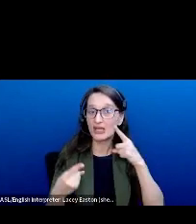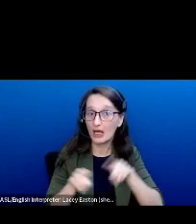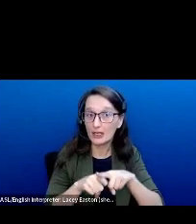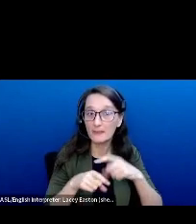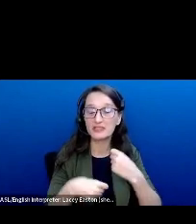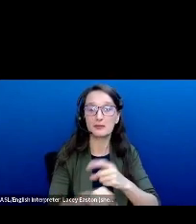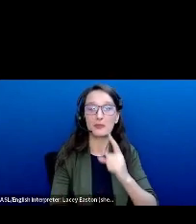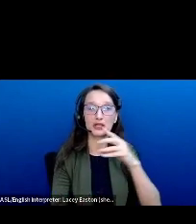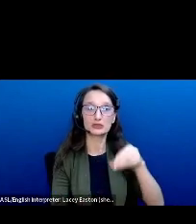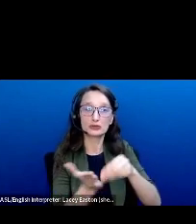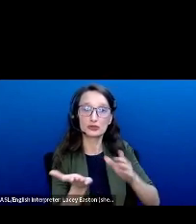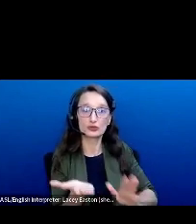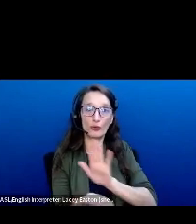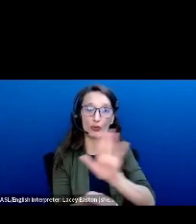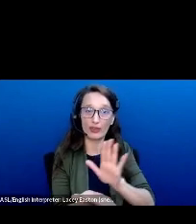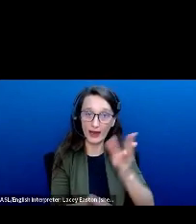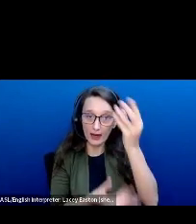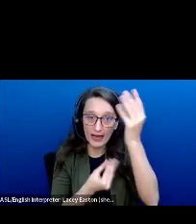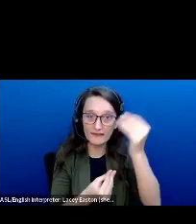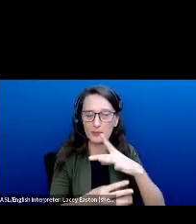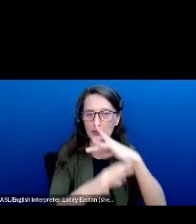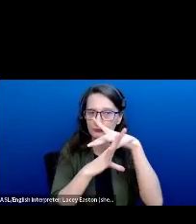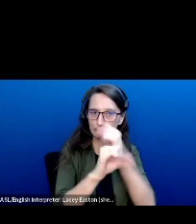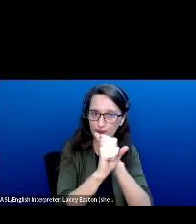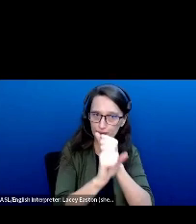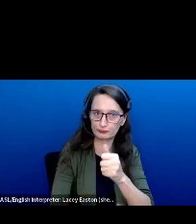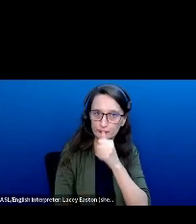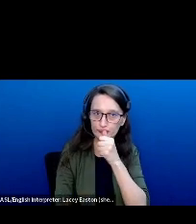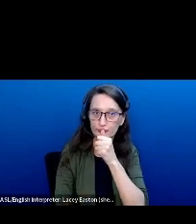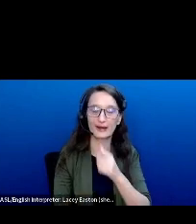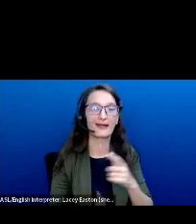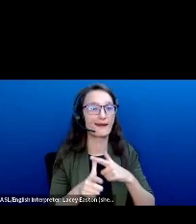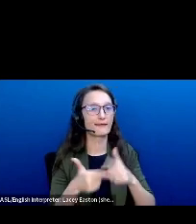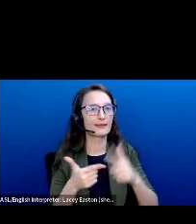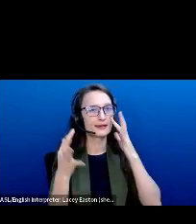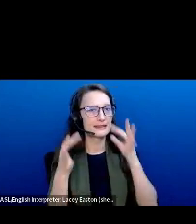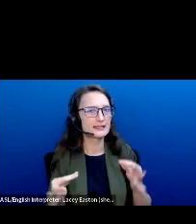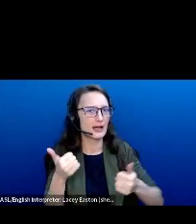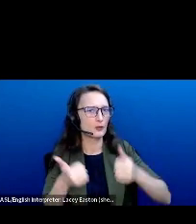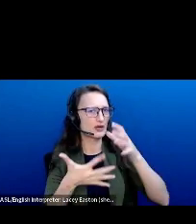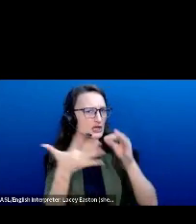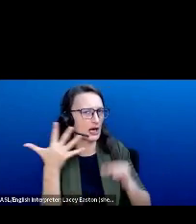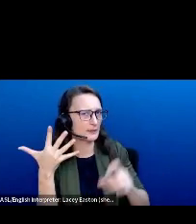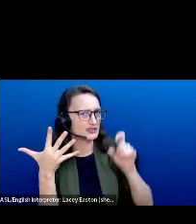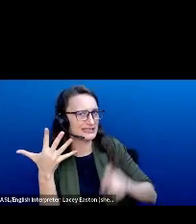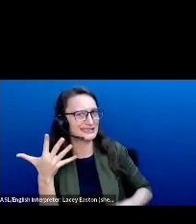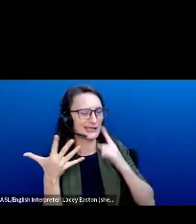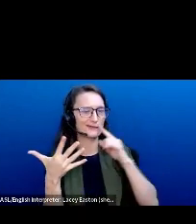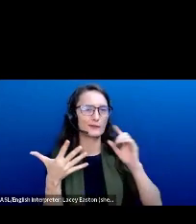confidencial y luego determinamos qué opciones se necesitan en nuestro continuo de ADR,